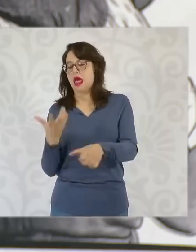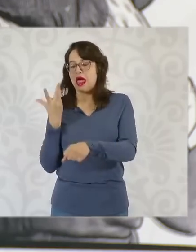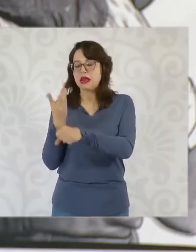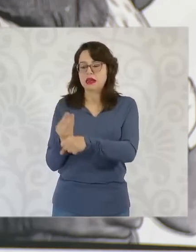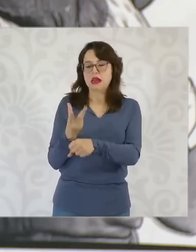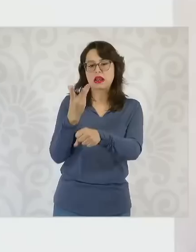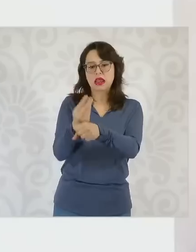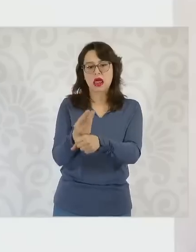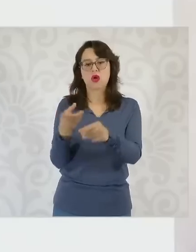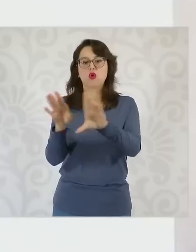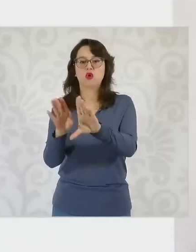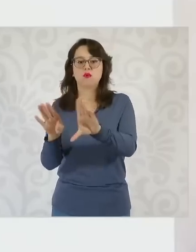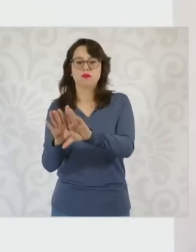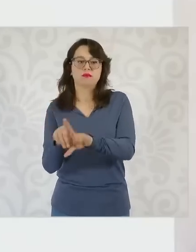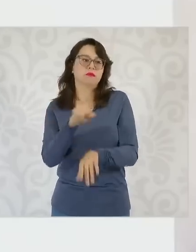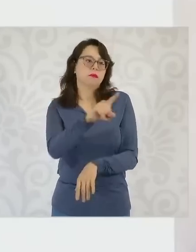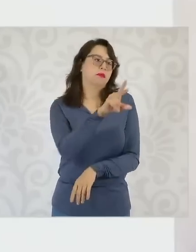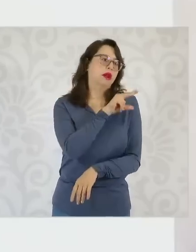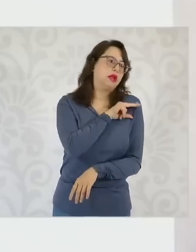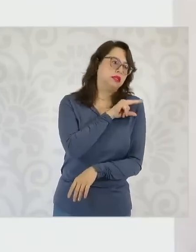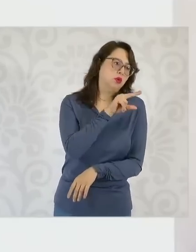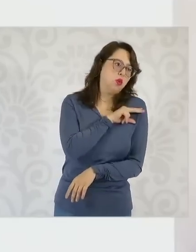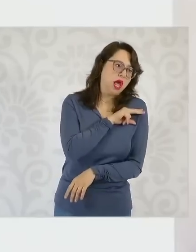se contrata se hace una licitación y se